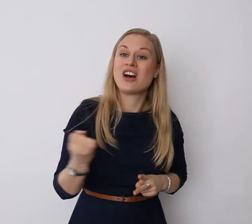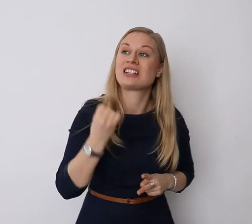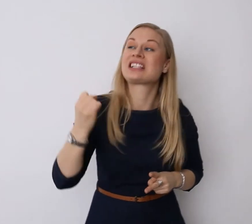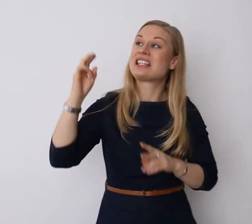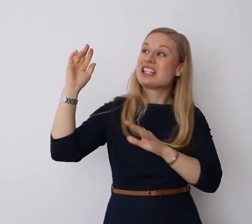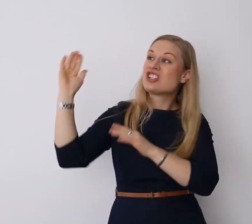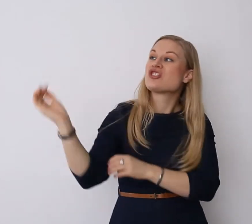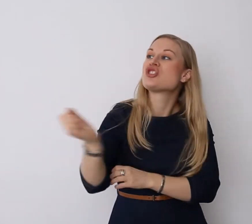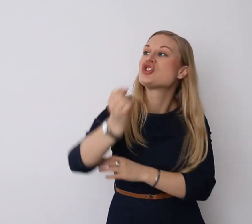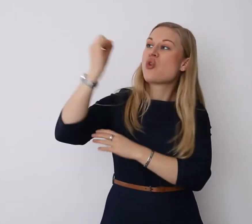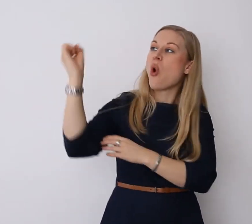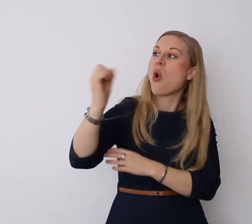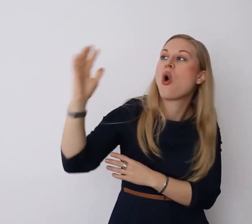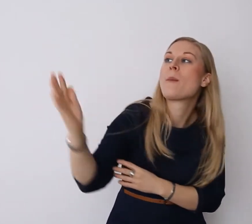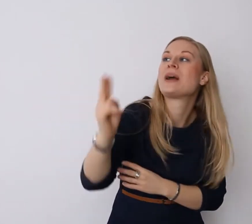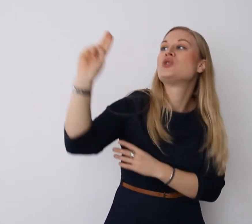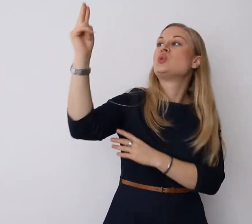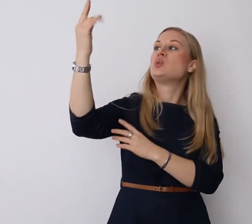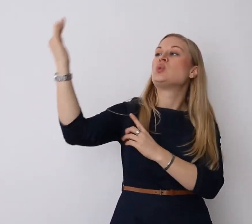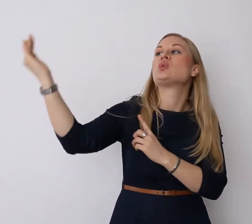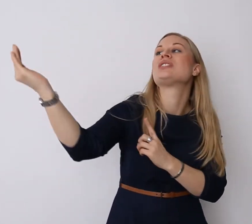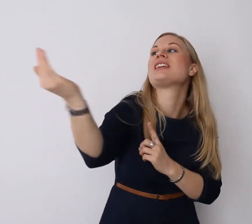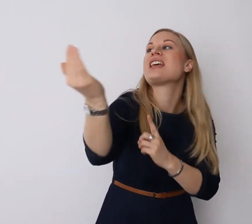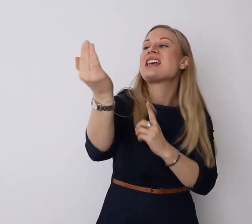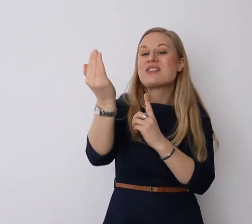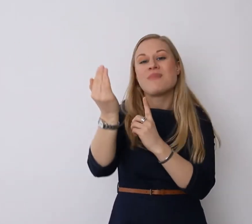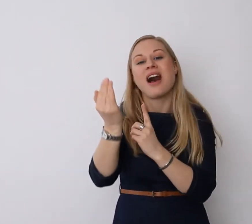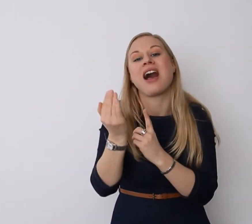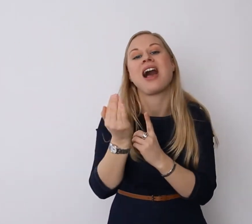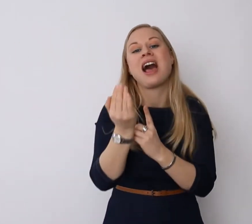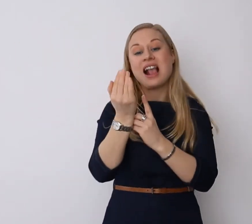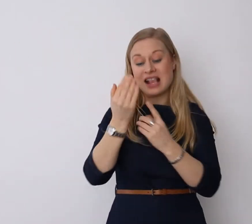want in de storm bent U dichtbij.